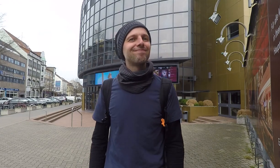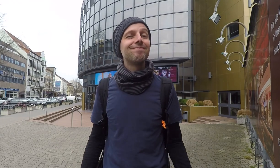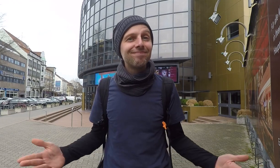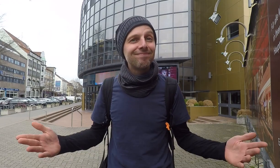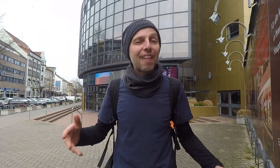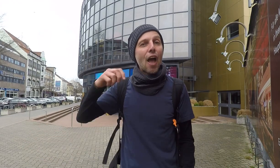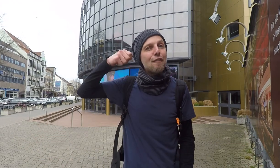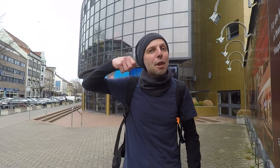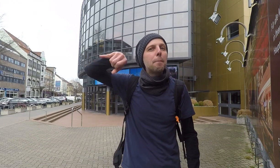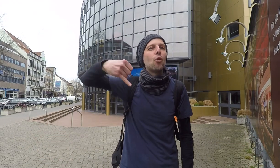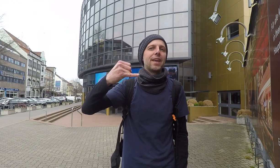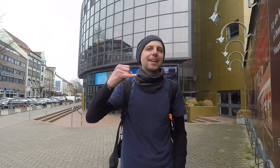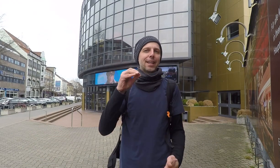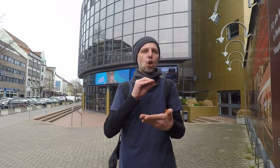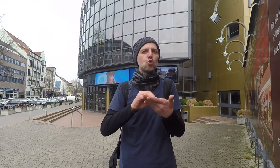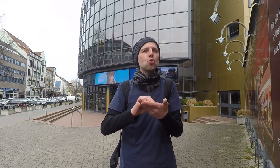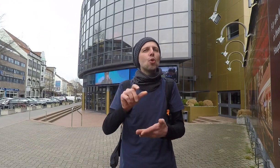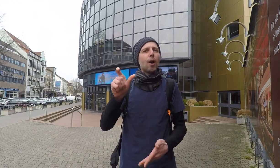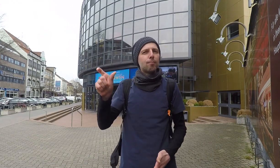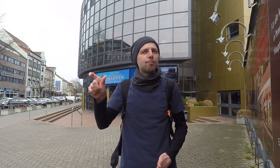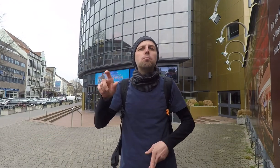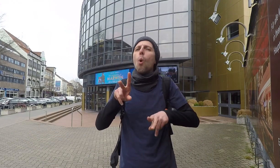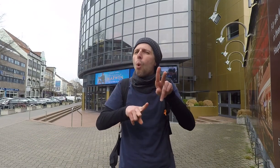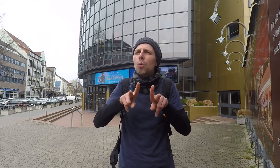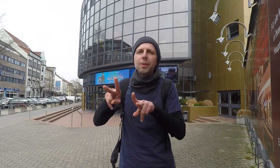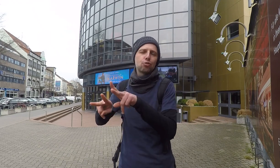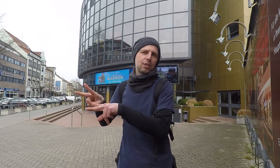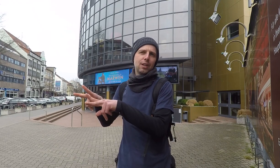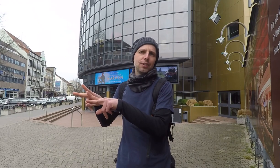In diesem Filmprojekt sind es ganz unterschiedliche Schüler,